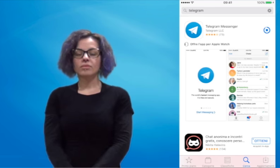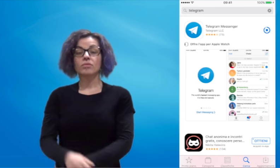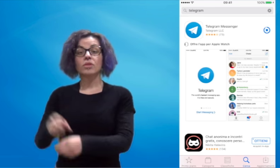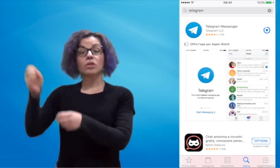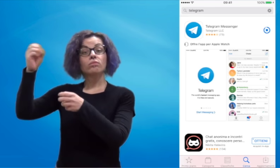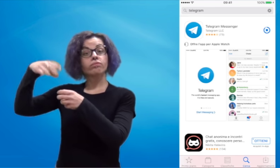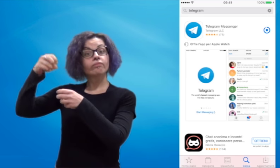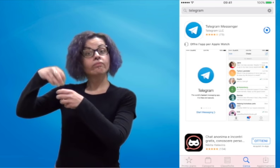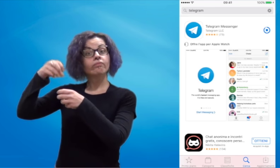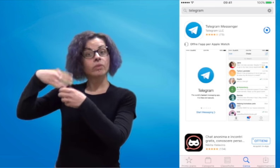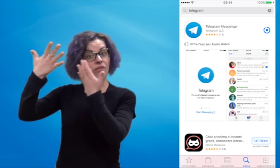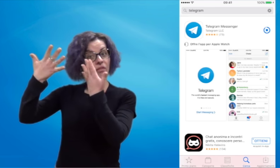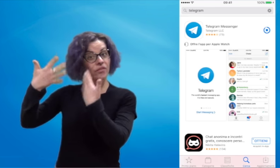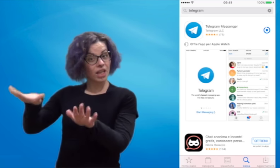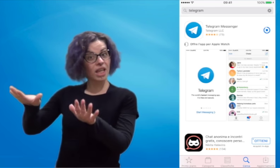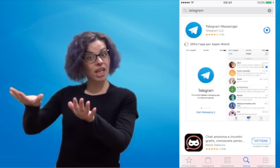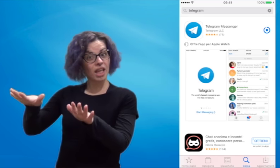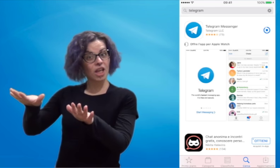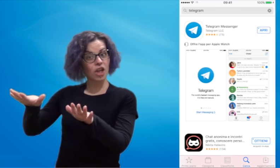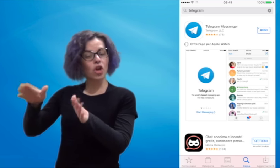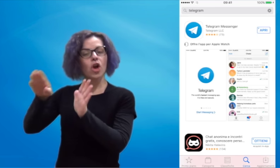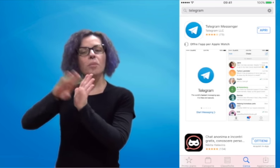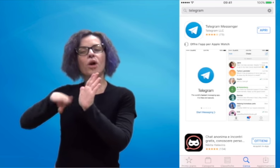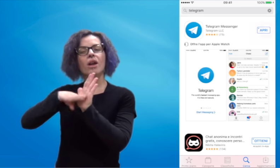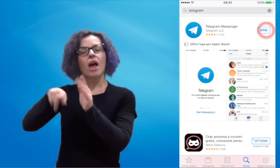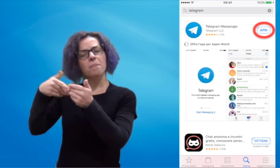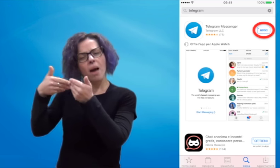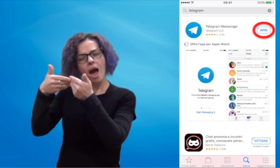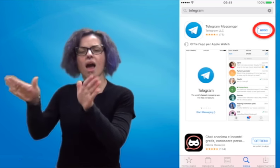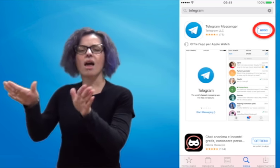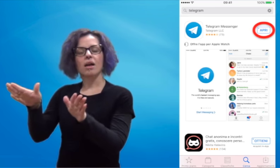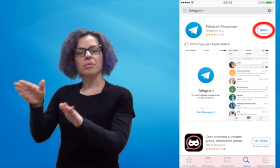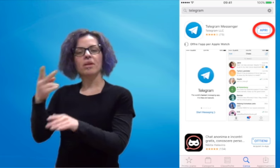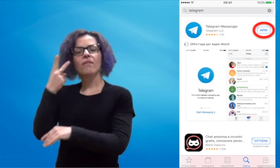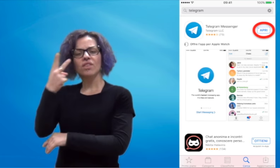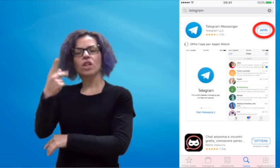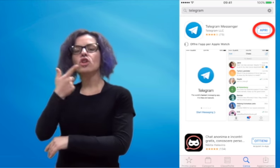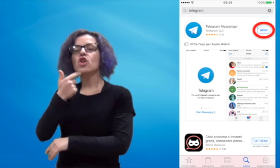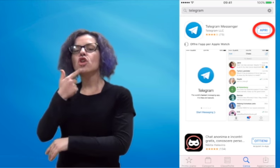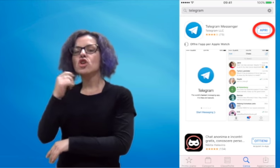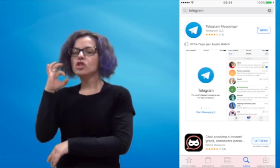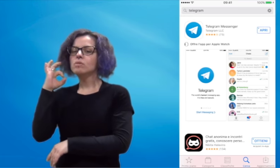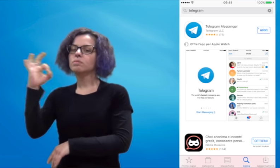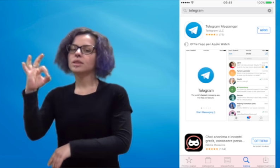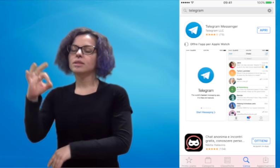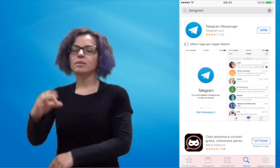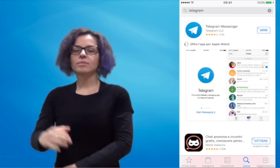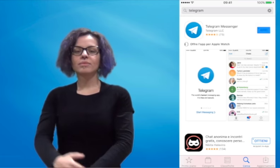terminata l'installazione apri il programma telegram (vedi cerchio rosso)